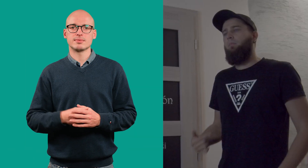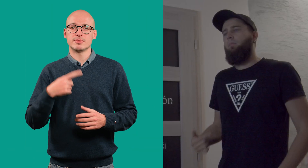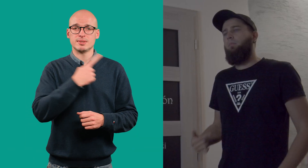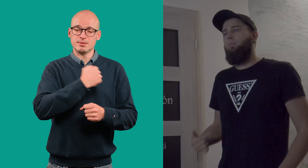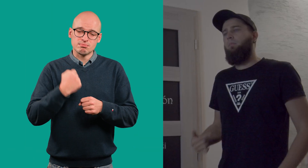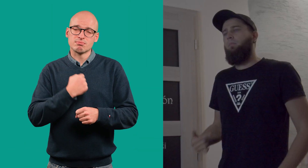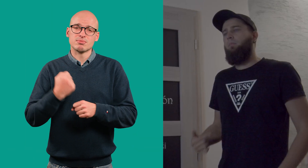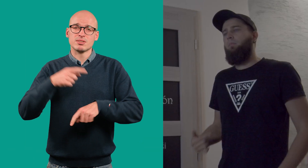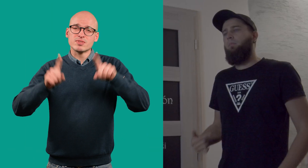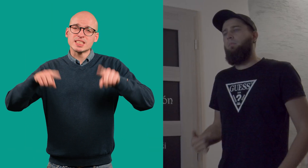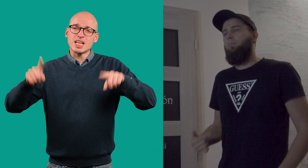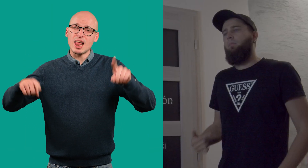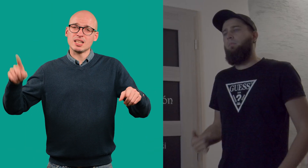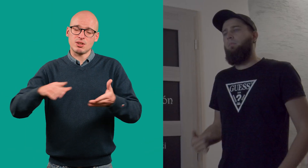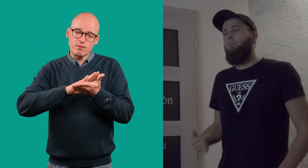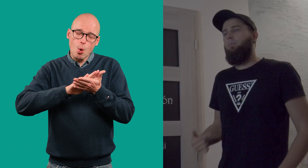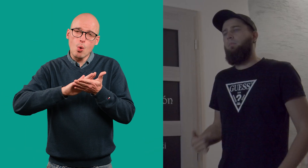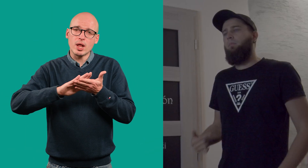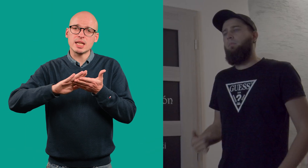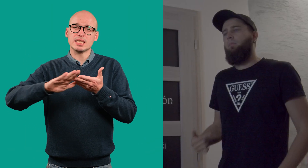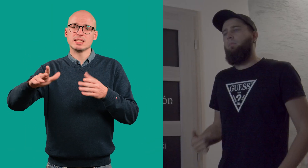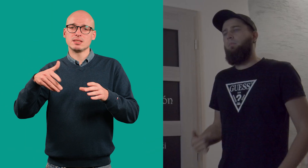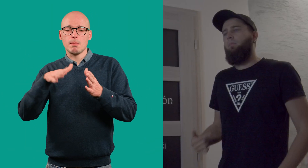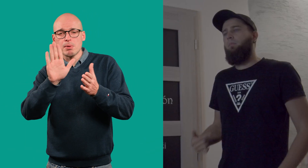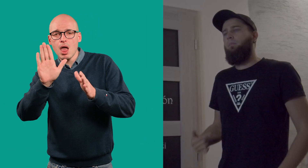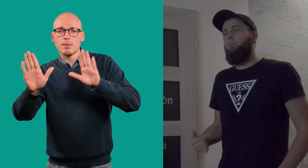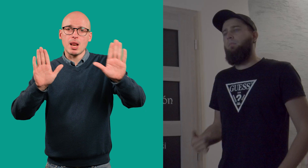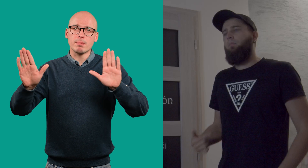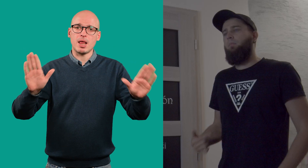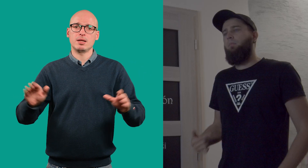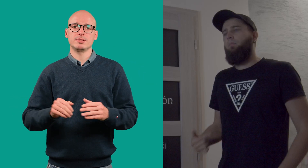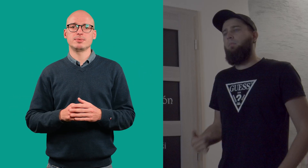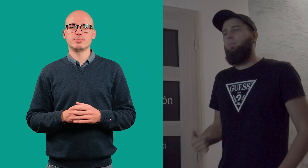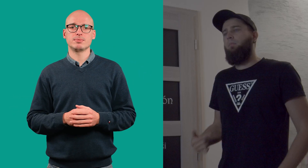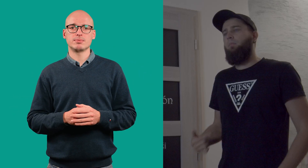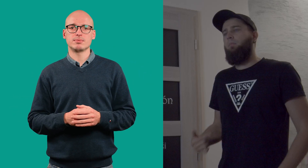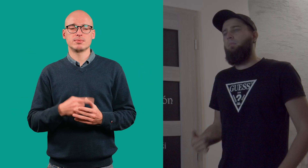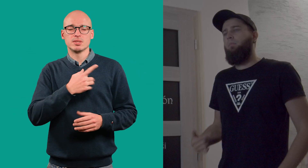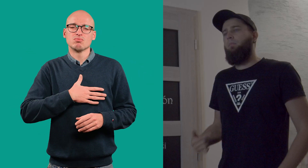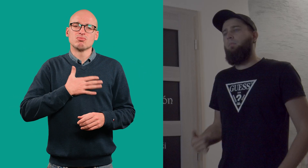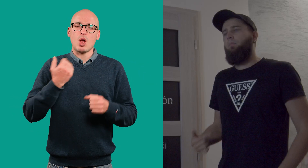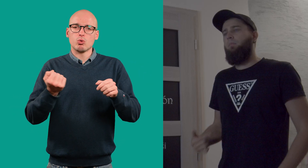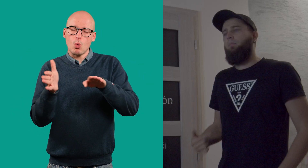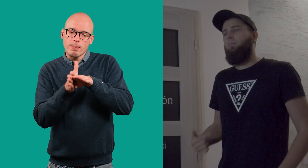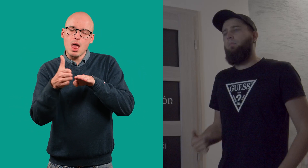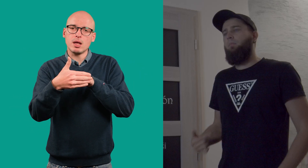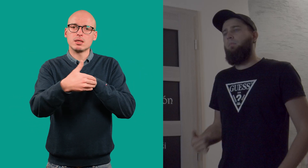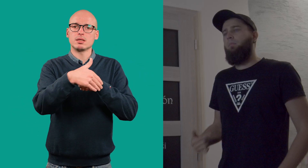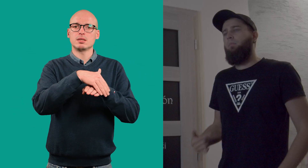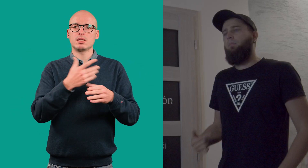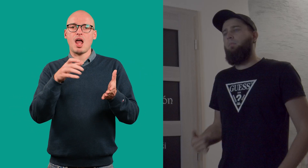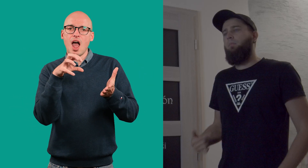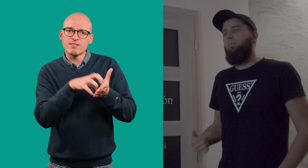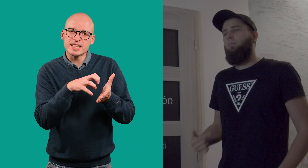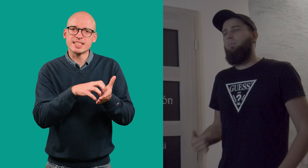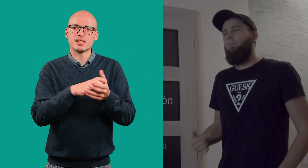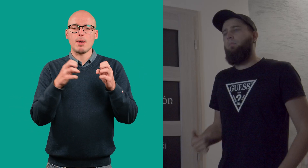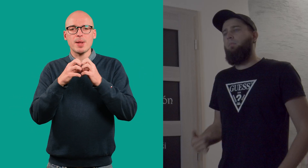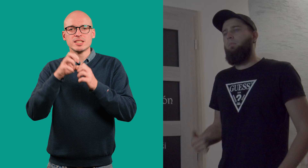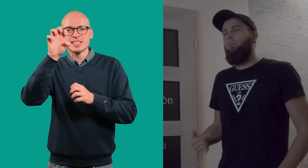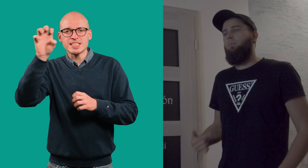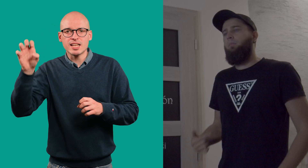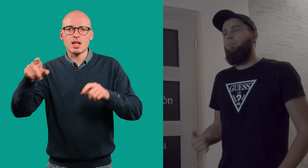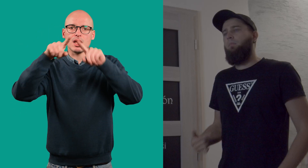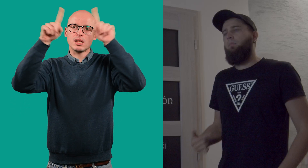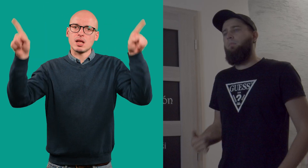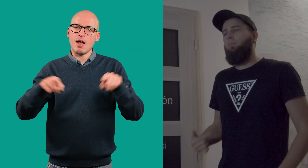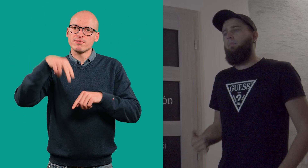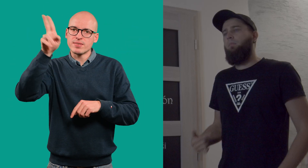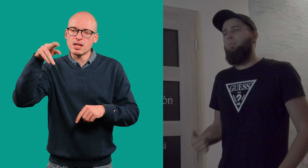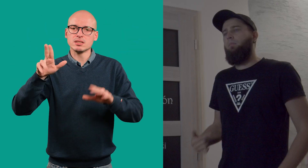Hij werkt met verschillende soorten folies, inclusief montages. Hij maakt graag autostickers, advertenties, magnetische stickers, canvas schilderijen,